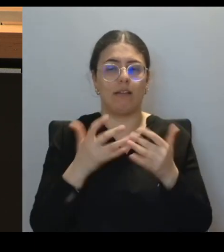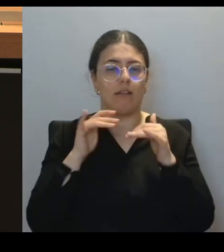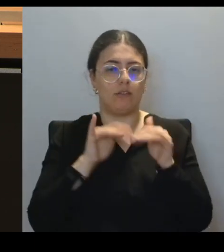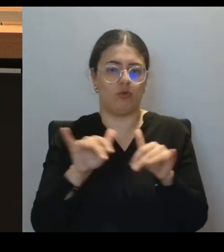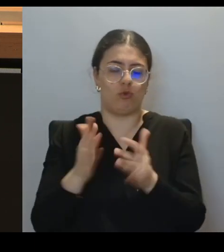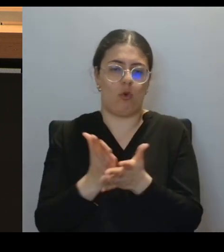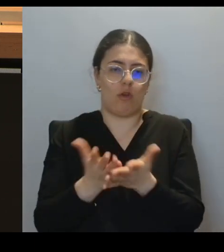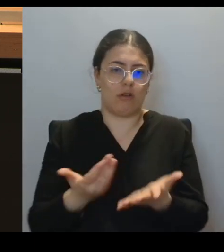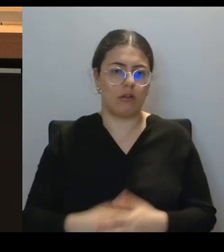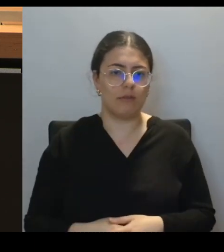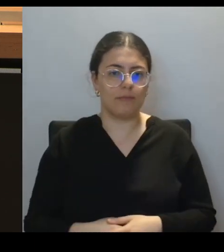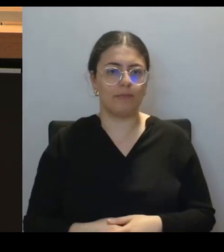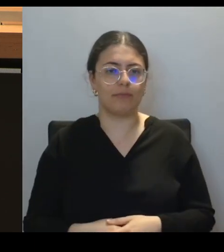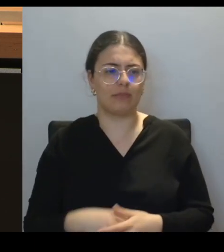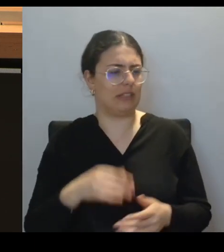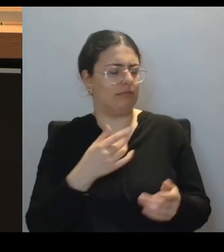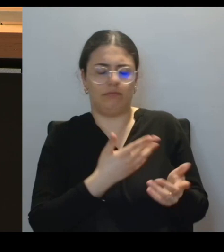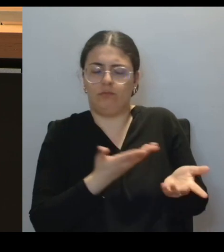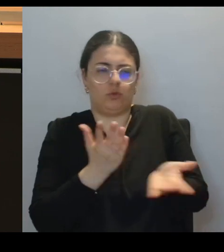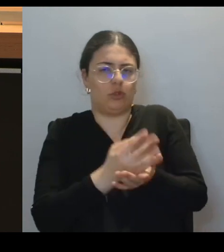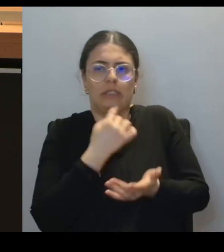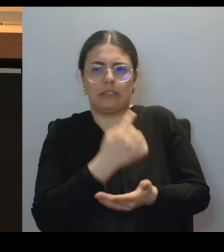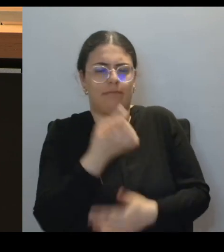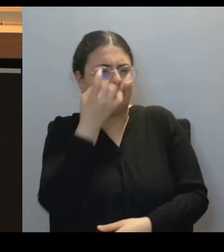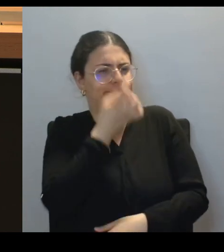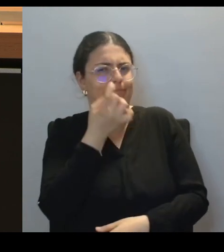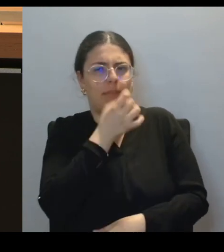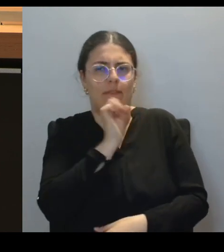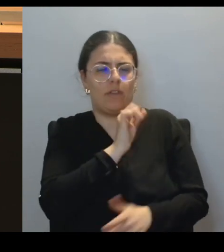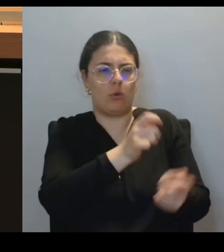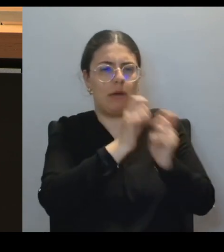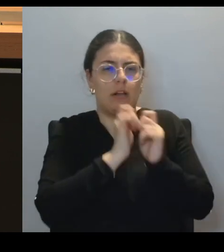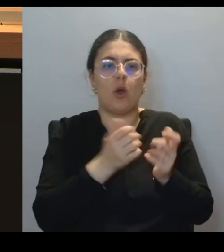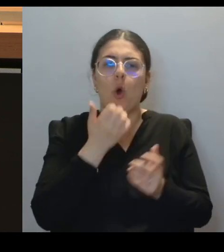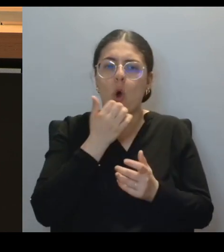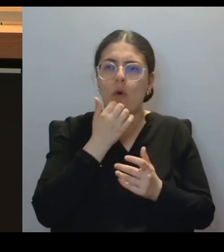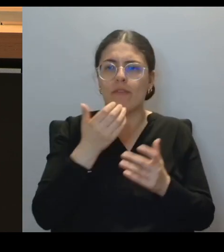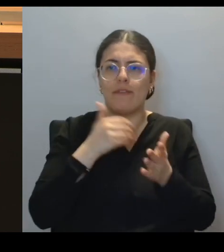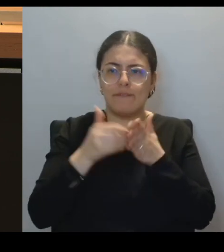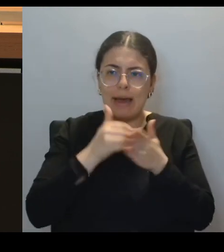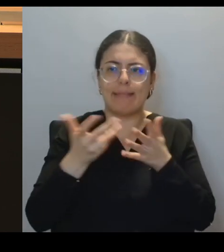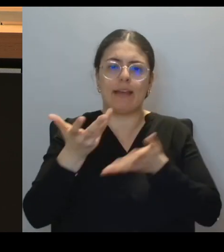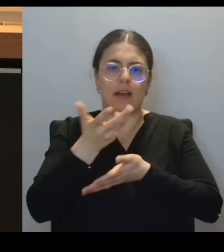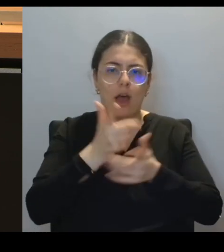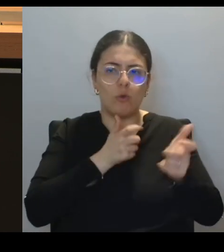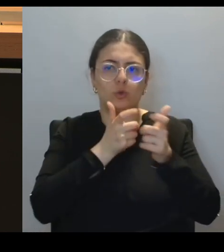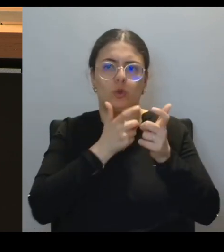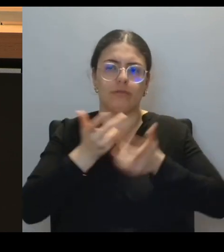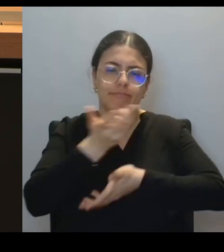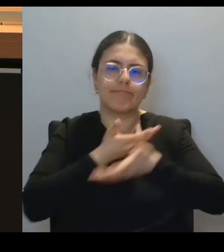wird weiterqualifiziert, wenn wir darüber im Ausschuss reden. Mir fehlt noch sehr viel. Alles, was Sie gesagt haben,